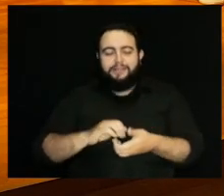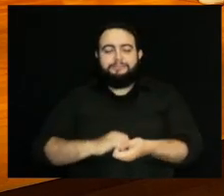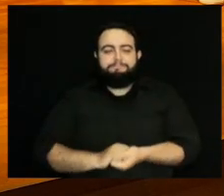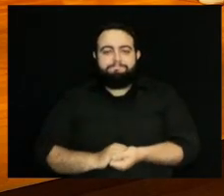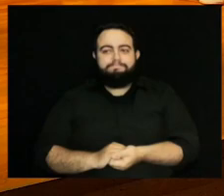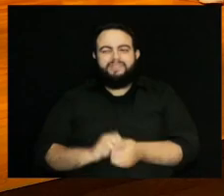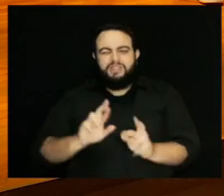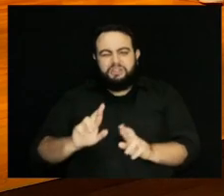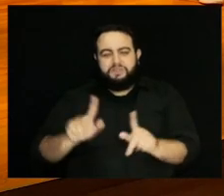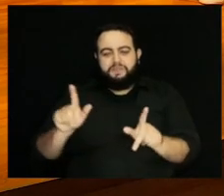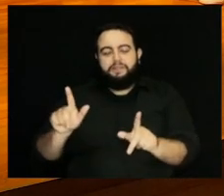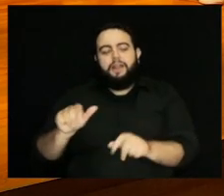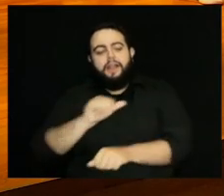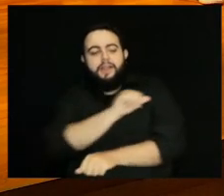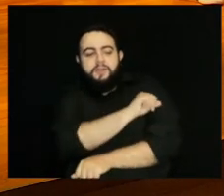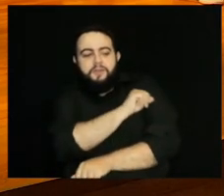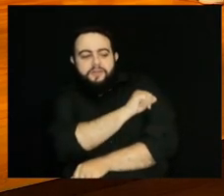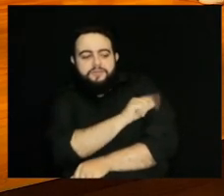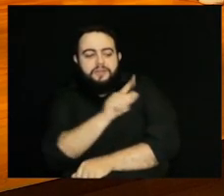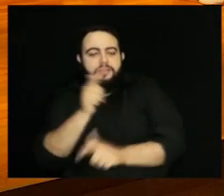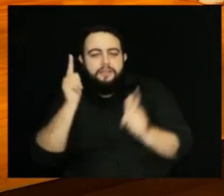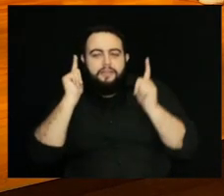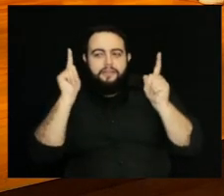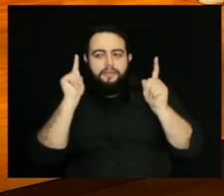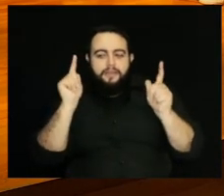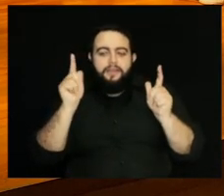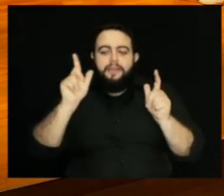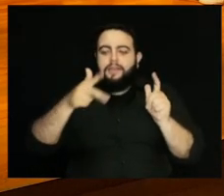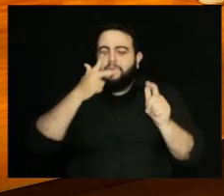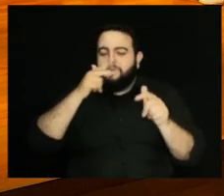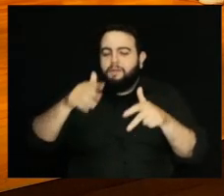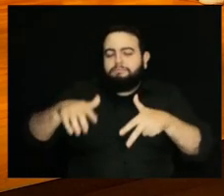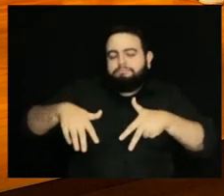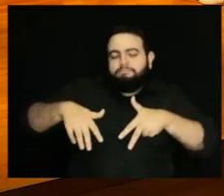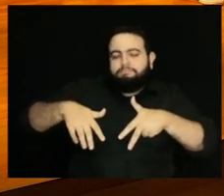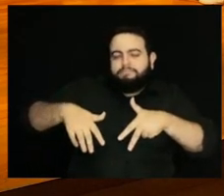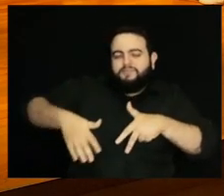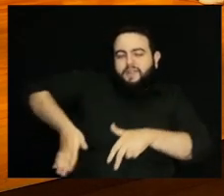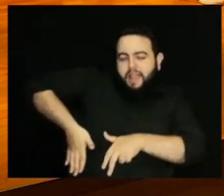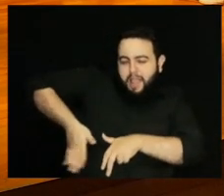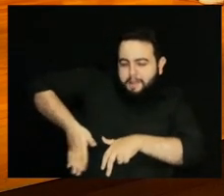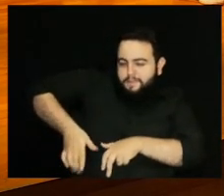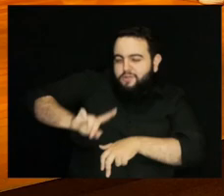que ninguém trabalhava. Era gente que trabalhava e que a noite ia para à noite, e que